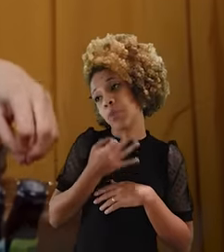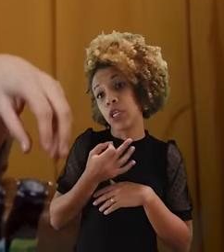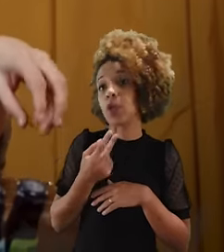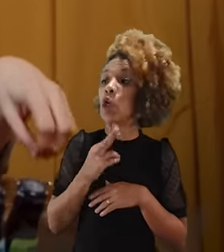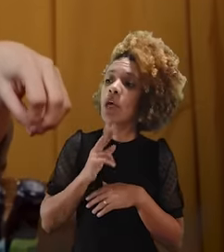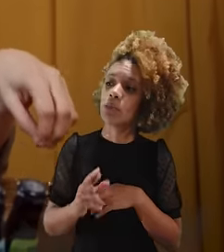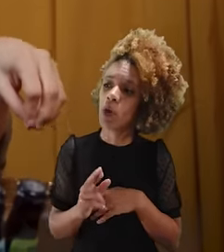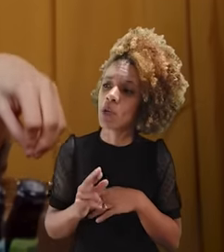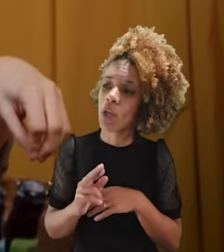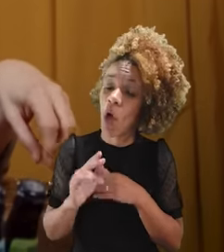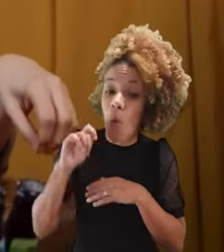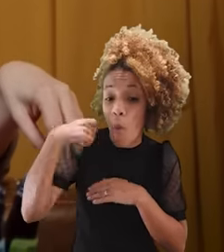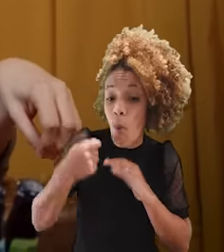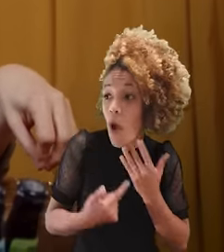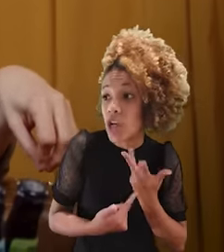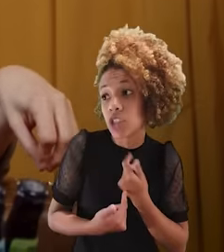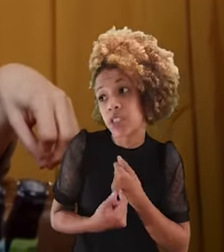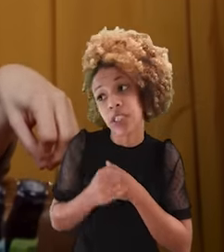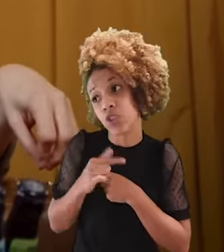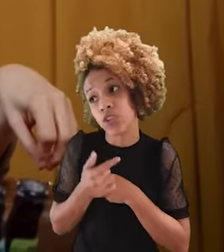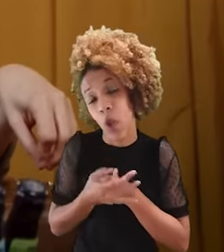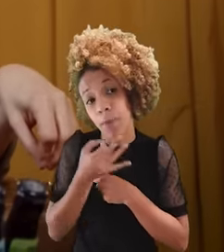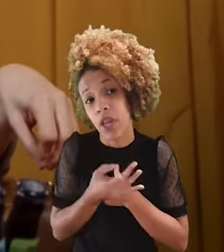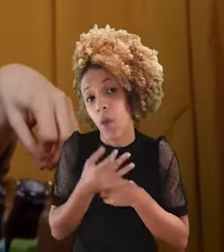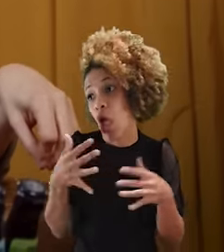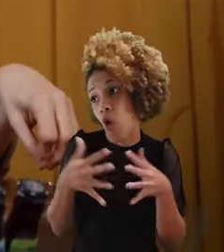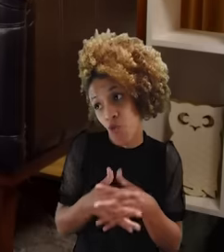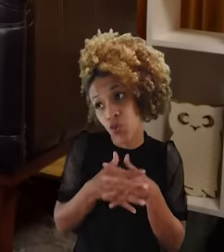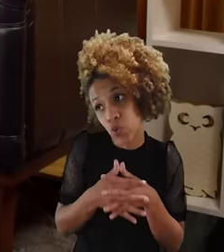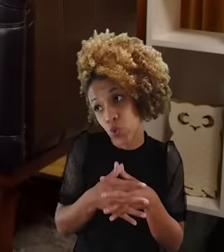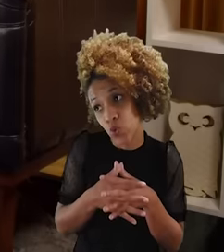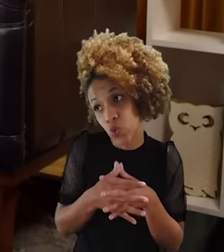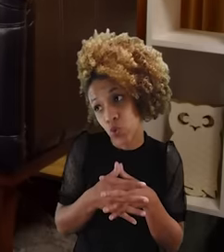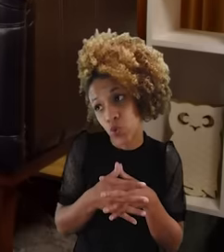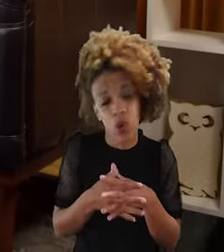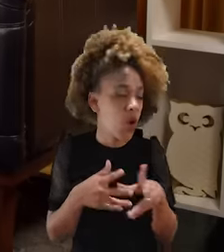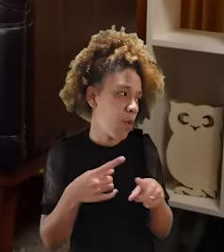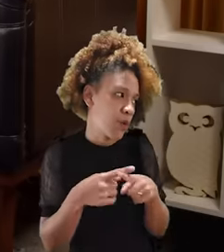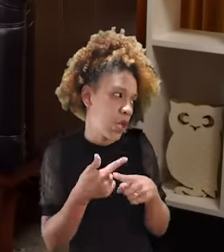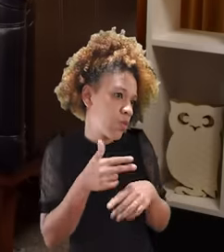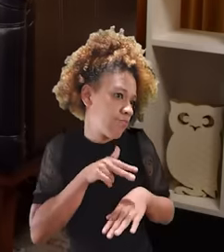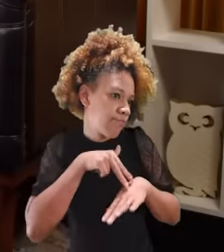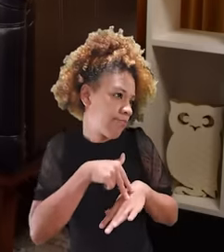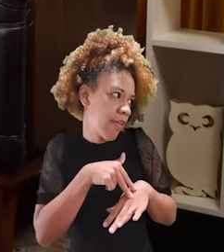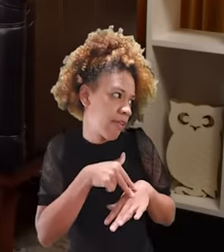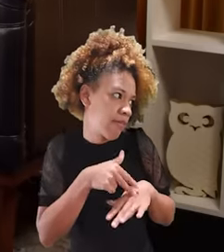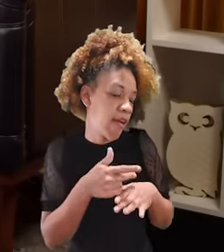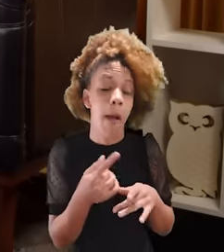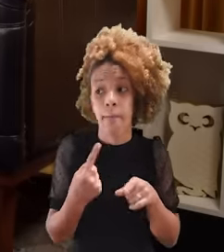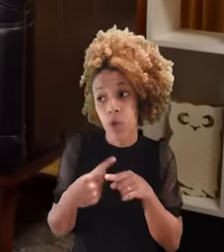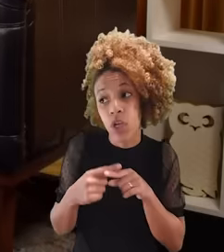um artista sem opinião é um artesão Ok porque não tá se expressando porque o que faz de um artista